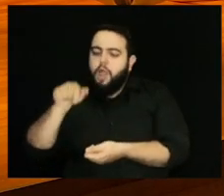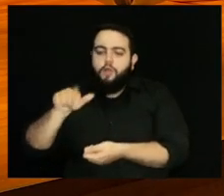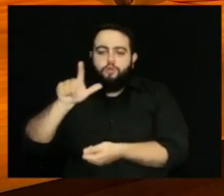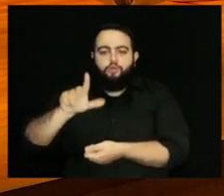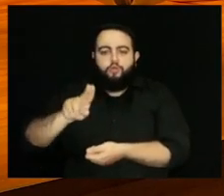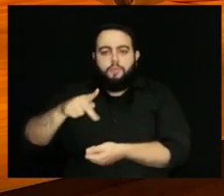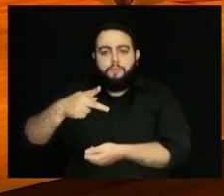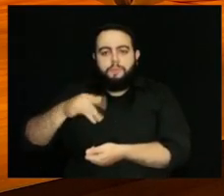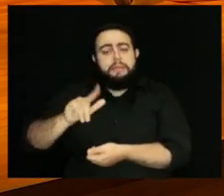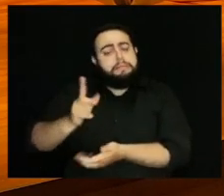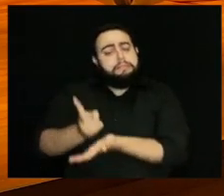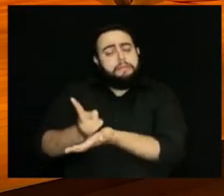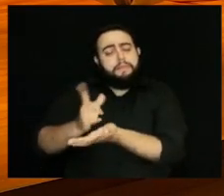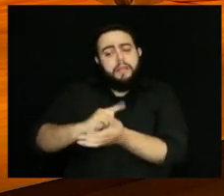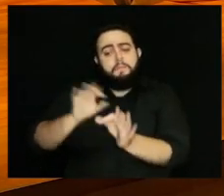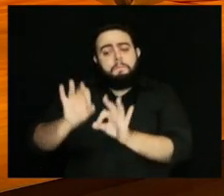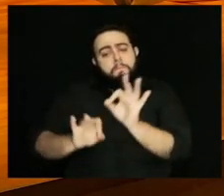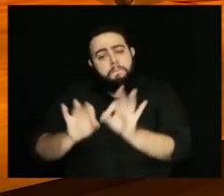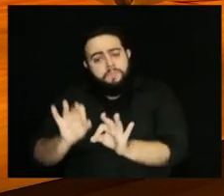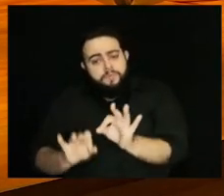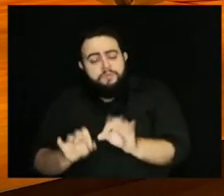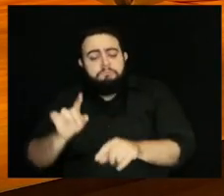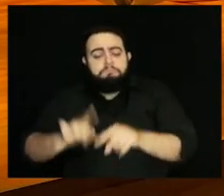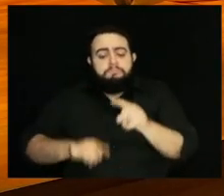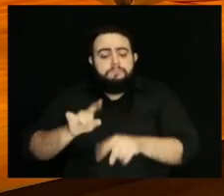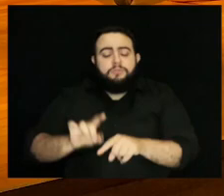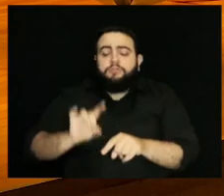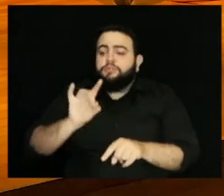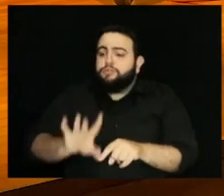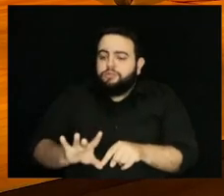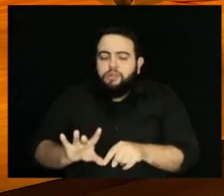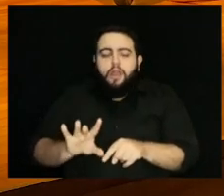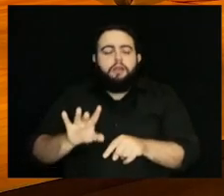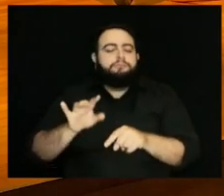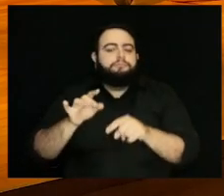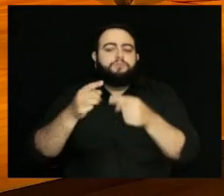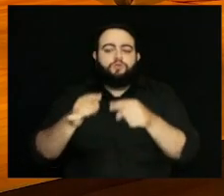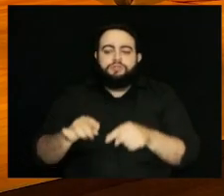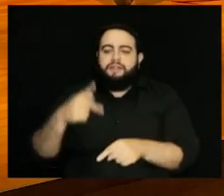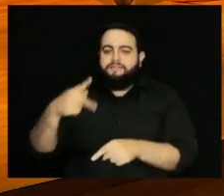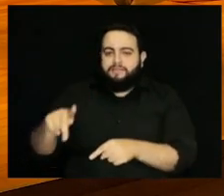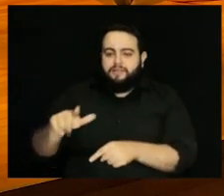meia tem algum projeto instrumental tocando só as músicas do cara. Lupicínio sempre teve isso. A cada